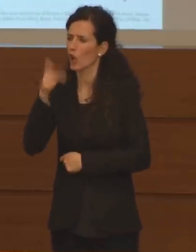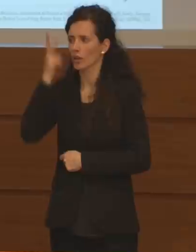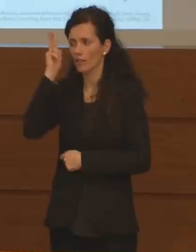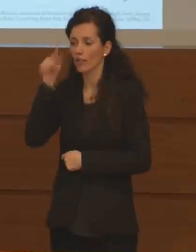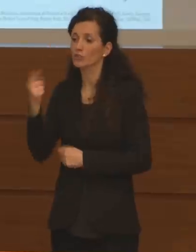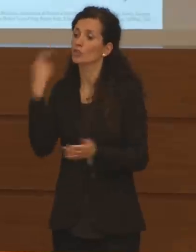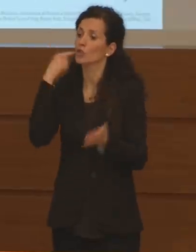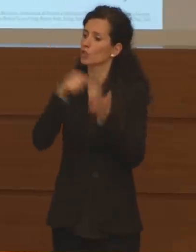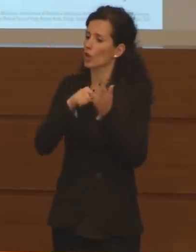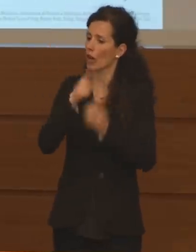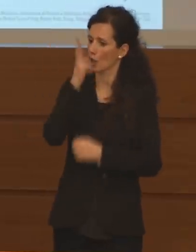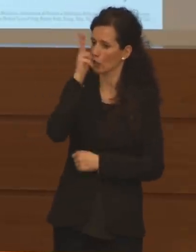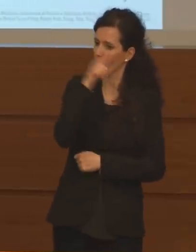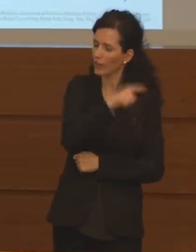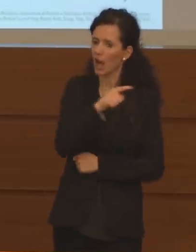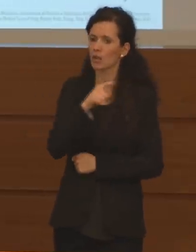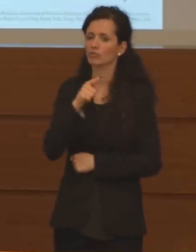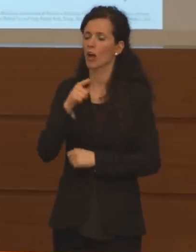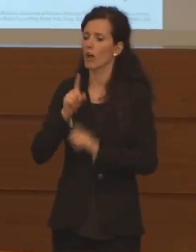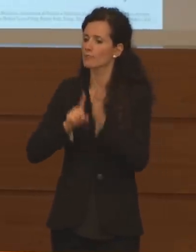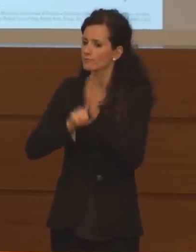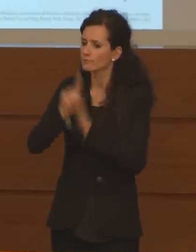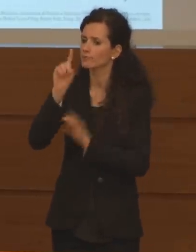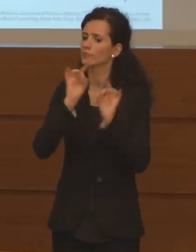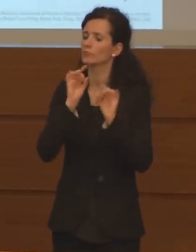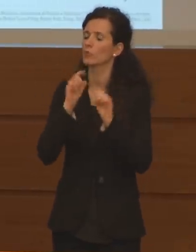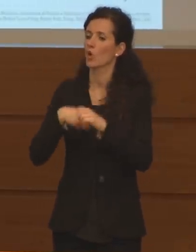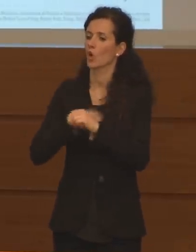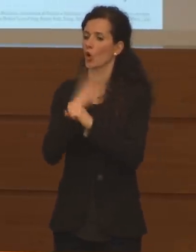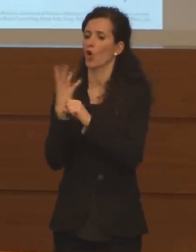Francia ed è risultato positivo al coronavirus ma è stato a Roma. Se siete